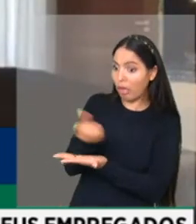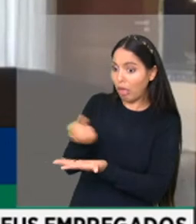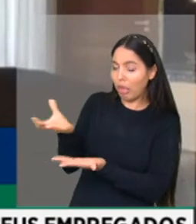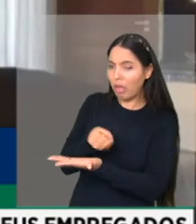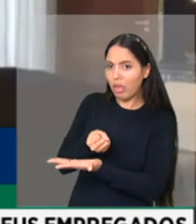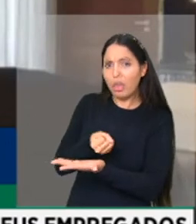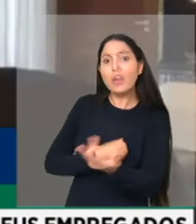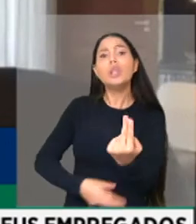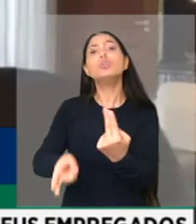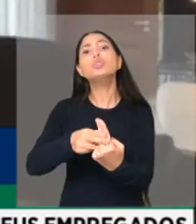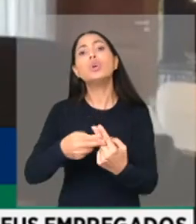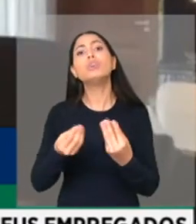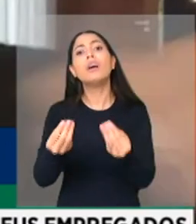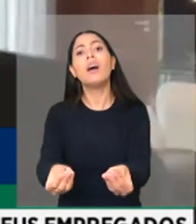ÓBVIO QUE VIU ACONTECER ISSO. AS DESCULPAS SERÃO AS MAIORES